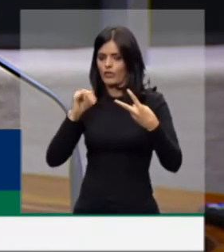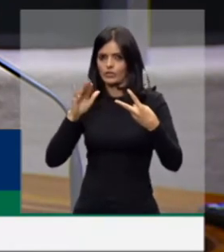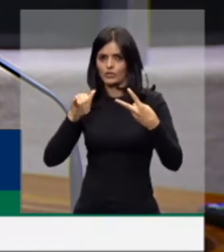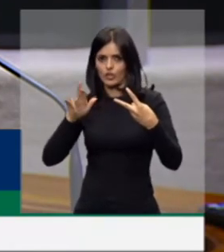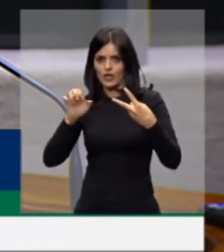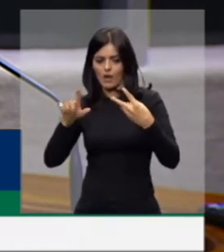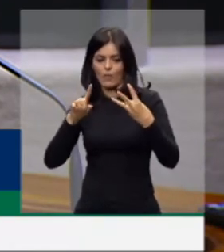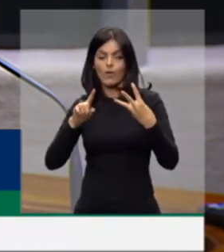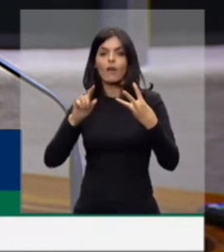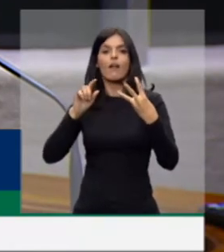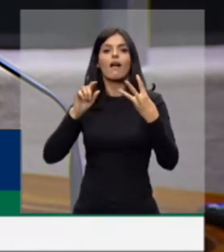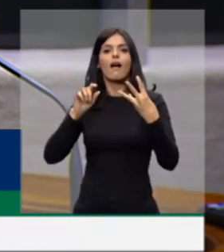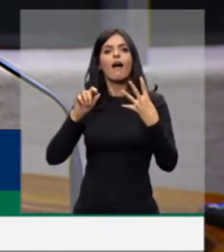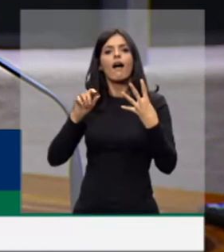PÚBLICA PARA CFEN CONVENIADAS, FILANTRÓPICAS,